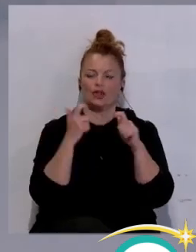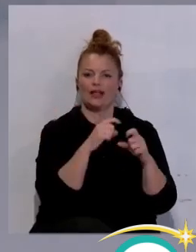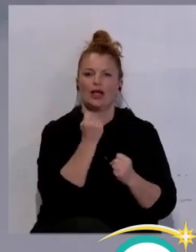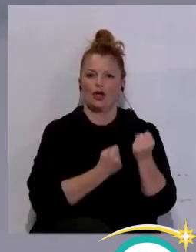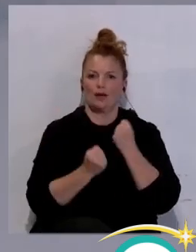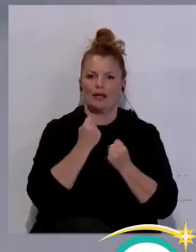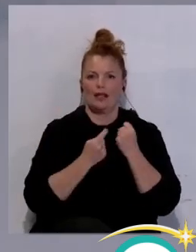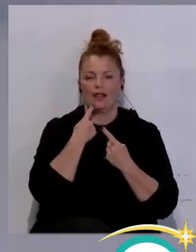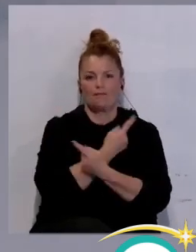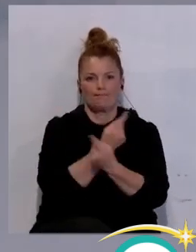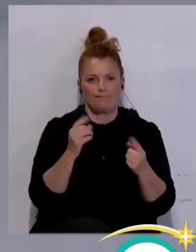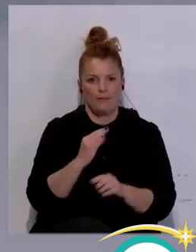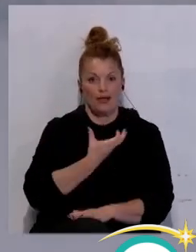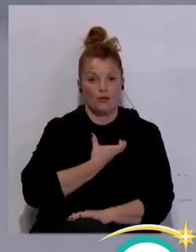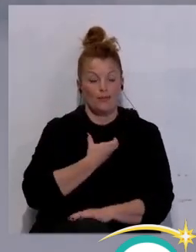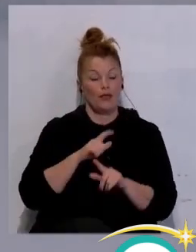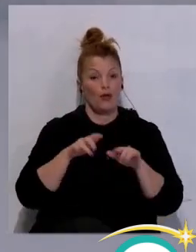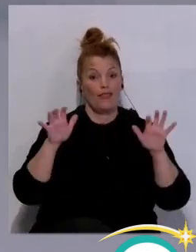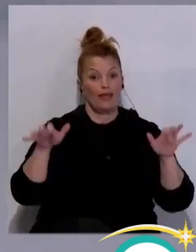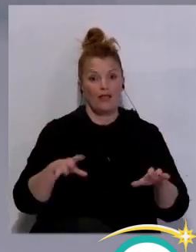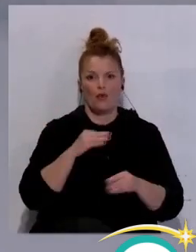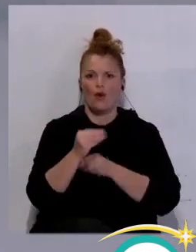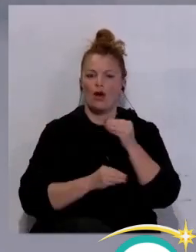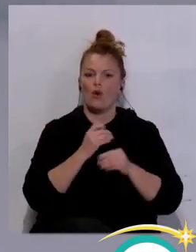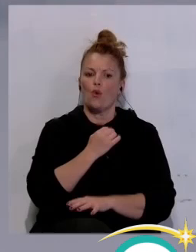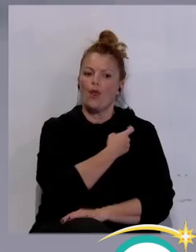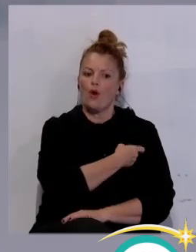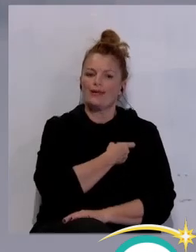gobierno municipal el ayuntamiento de Cádiz ha establecido una comisión Técnica para hacer lo